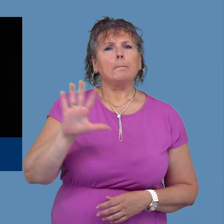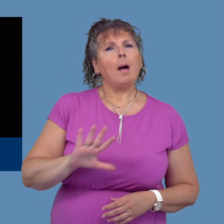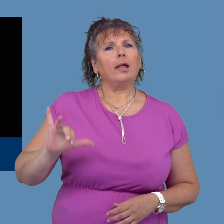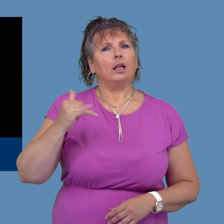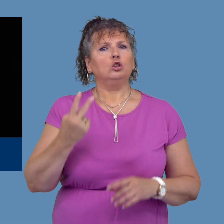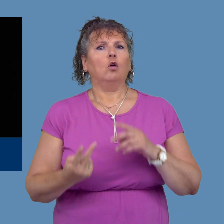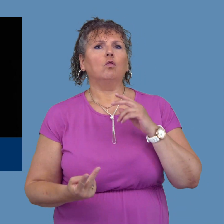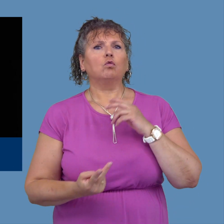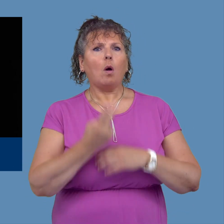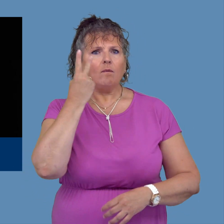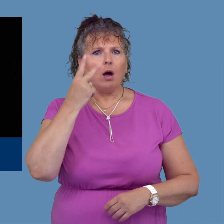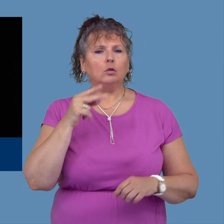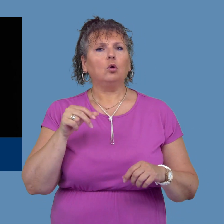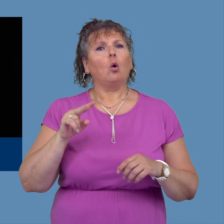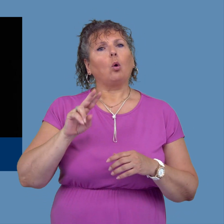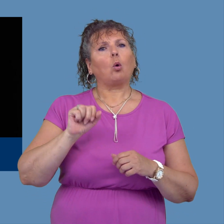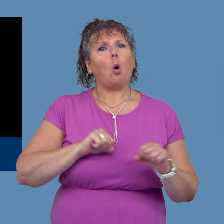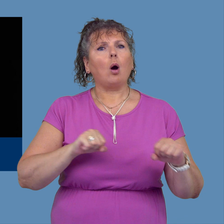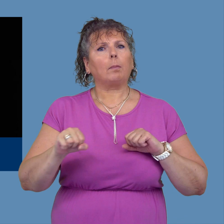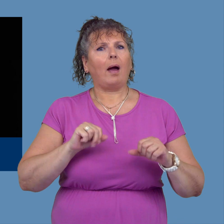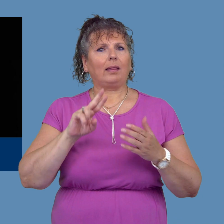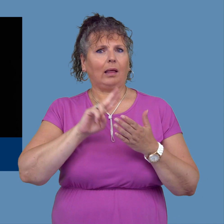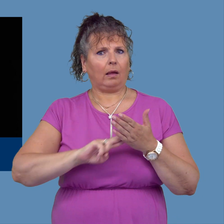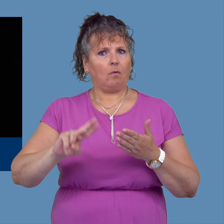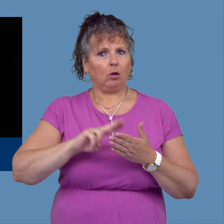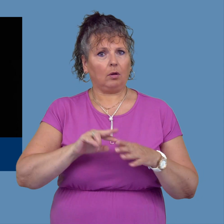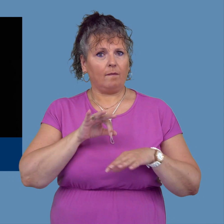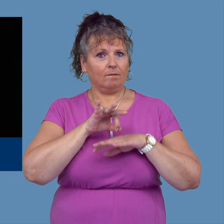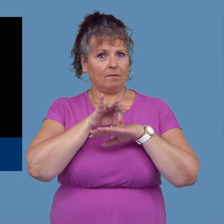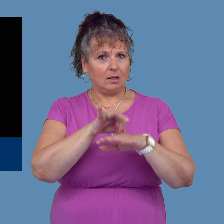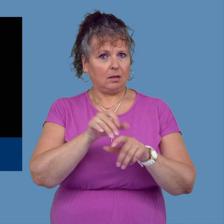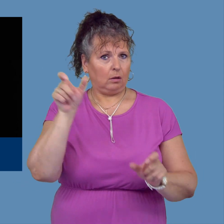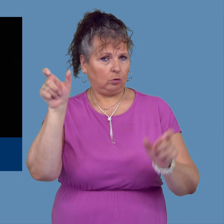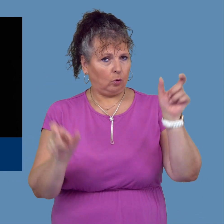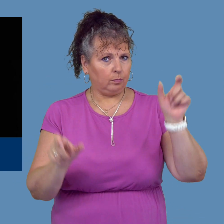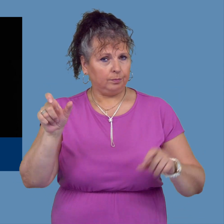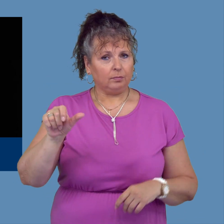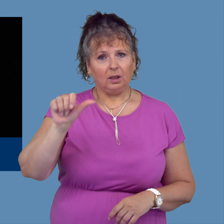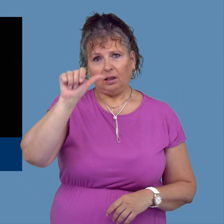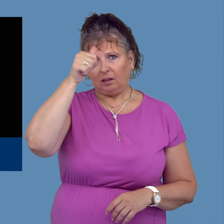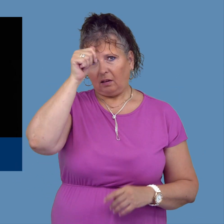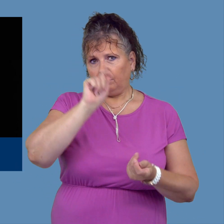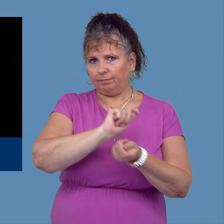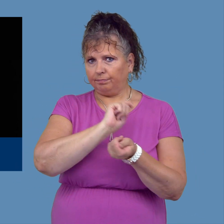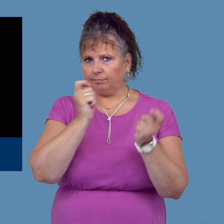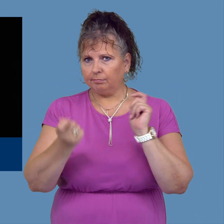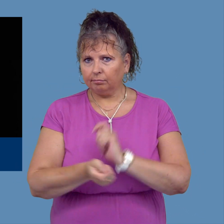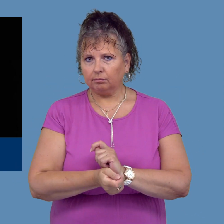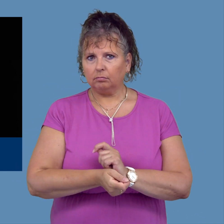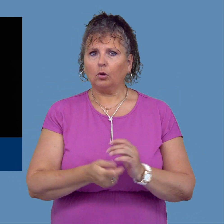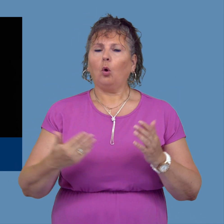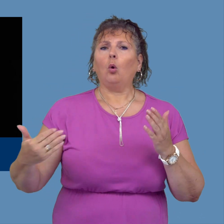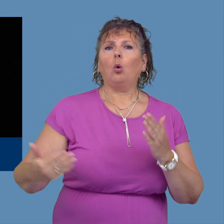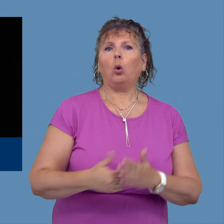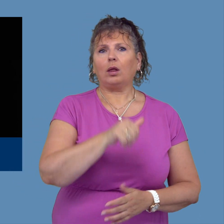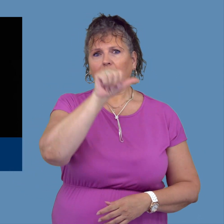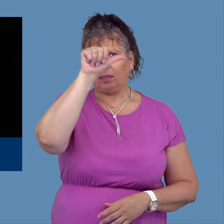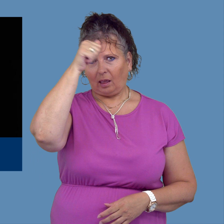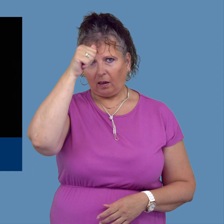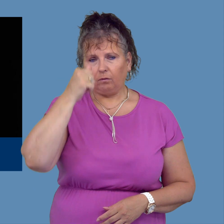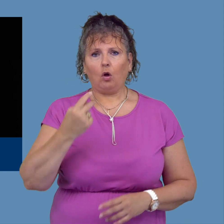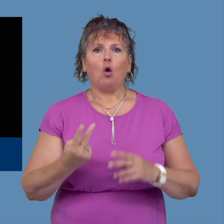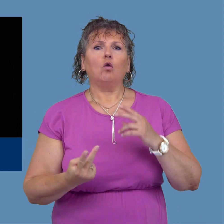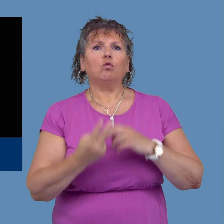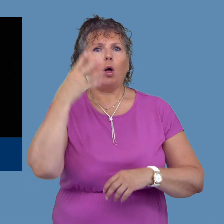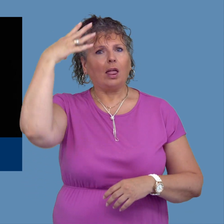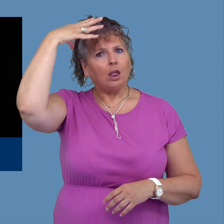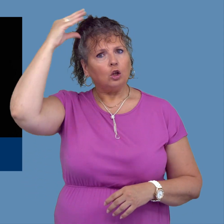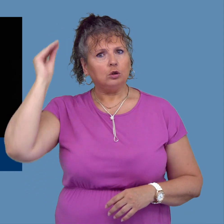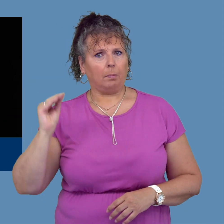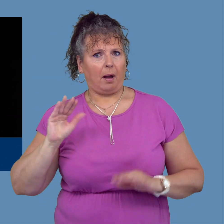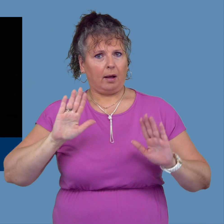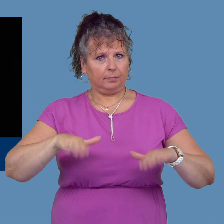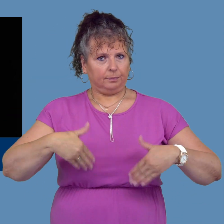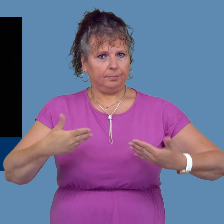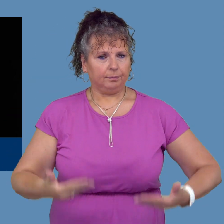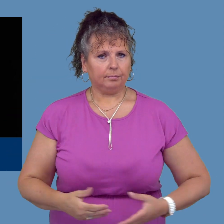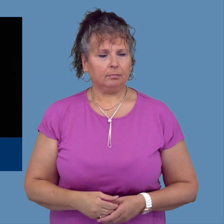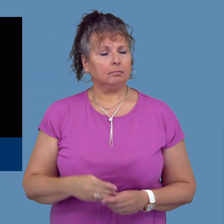főispánokká neveznék át a kormánymegbízottakat, azaz a fővárosi és megyei kormányhiv atalok vezetőit.